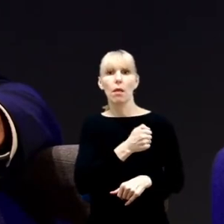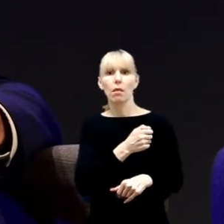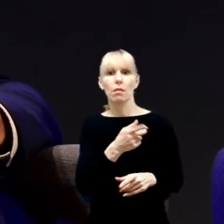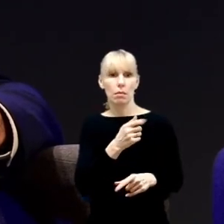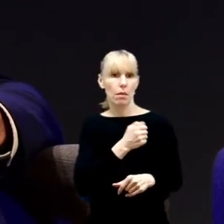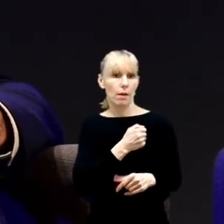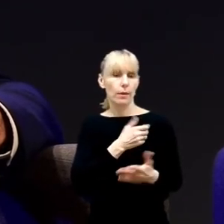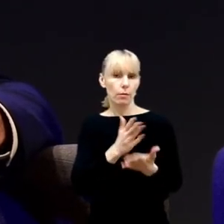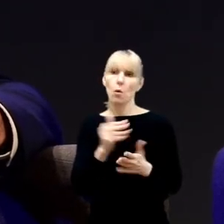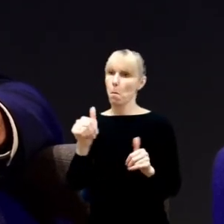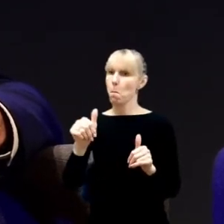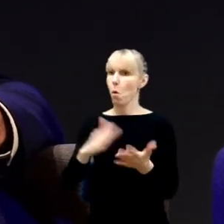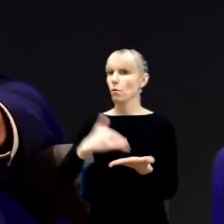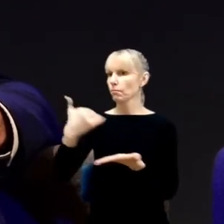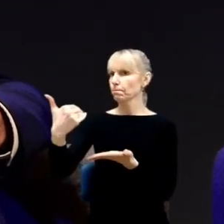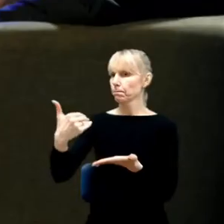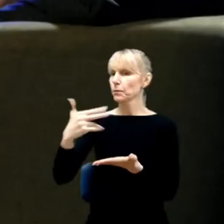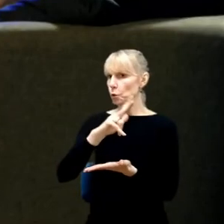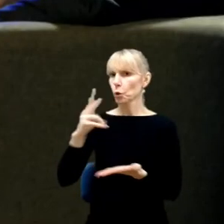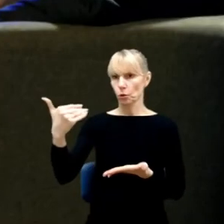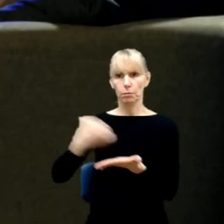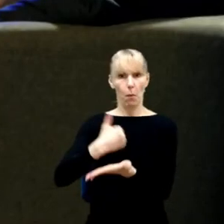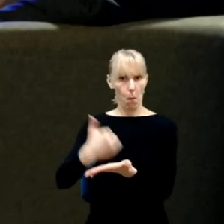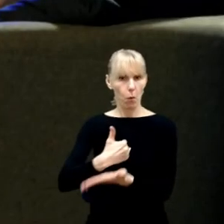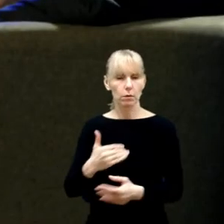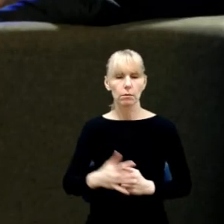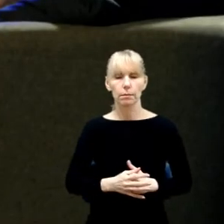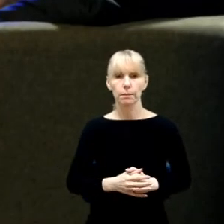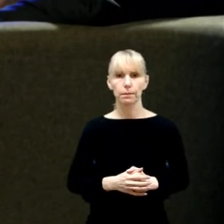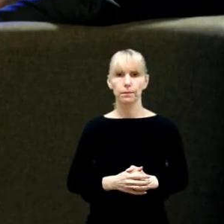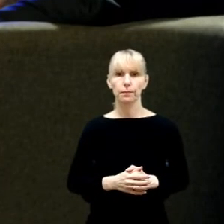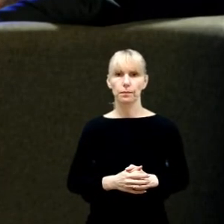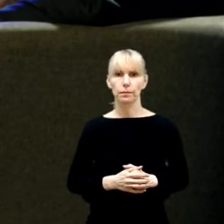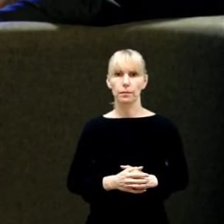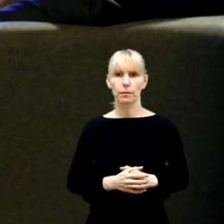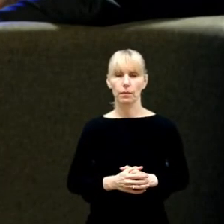Do tego w Rybniku już gminna inwestycja została przeprowadzona świetna.